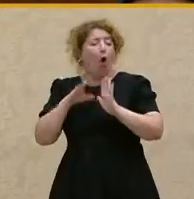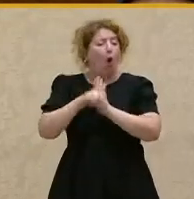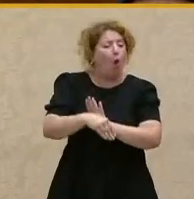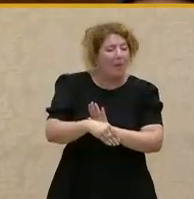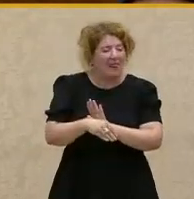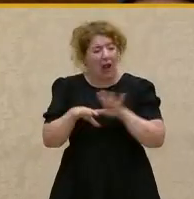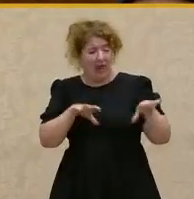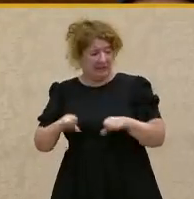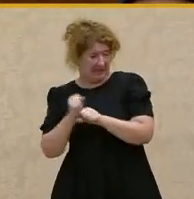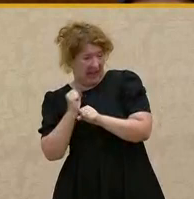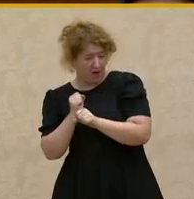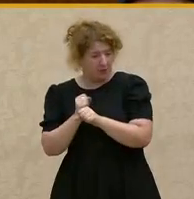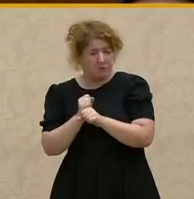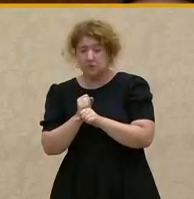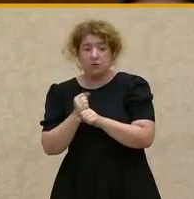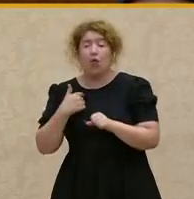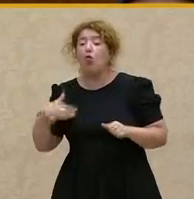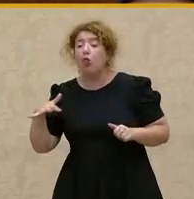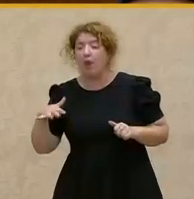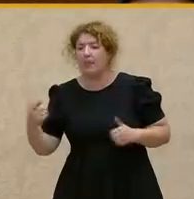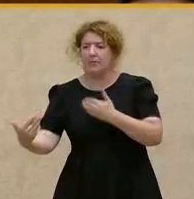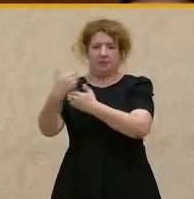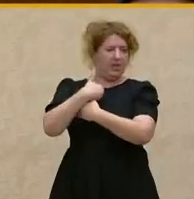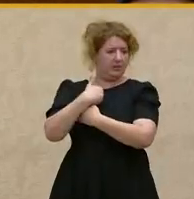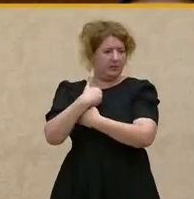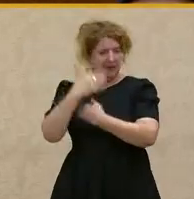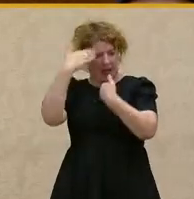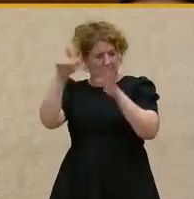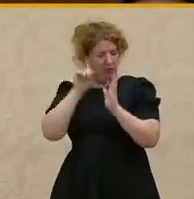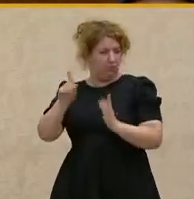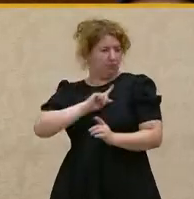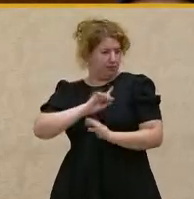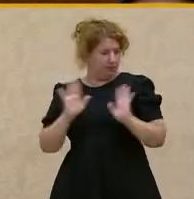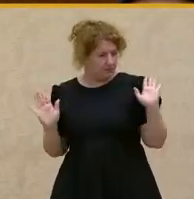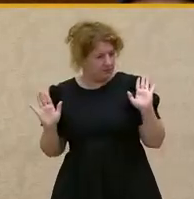esa persona es donde va este profesional y hace las horas de atención. Por desgracia siempre son